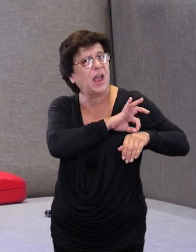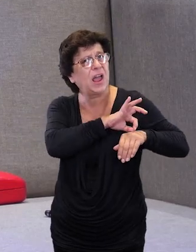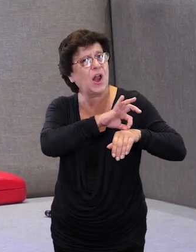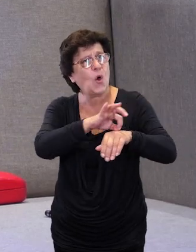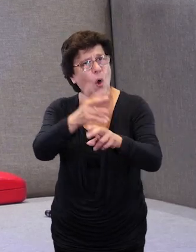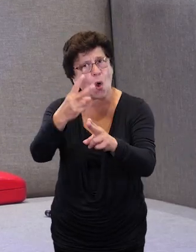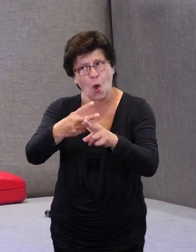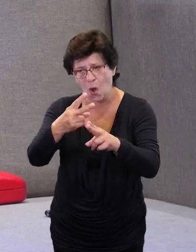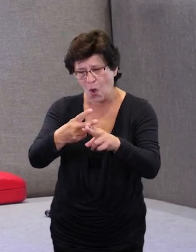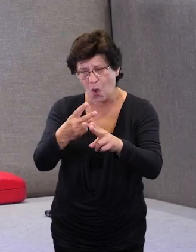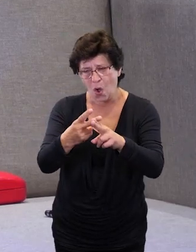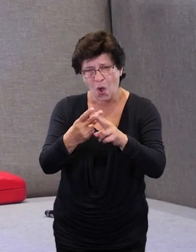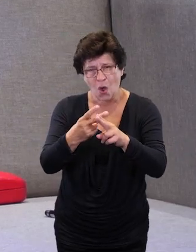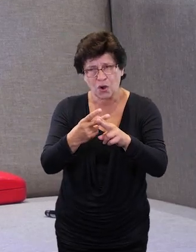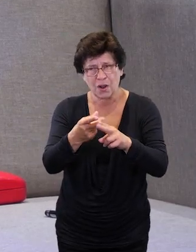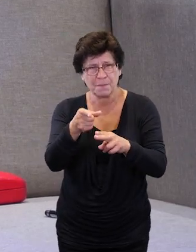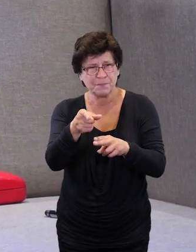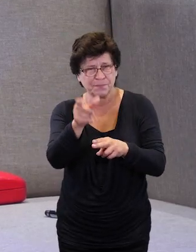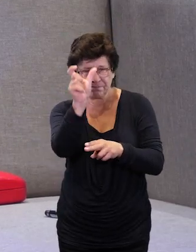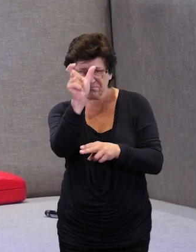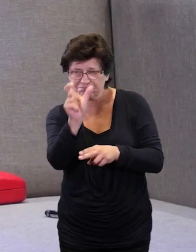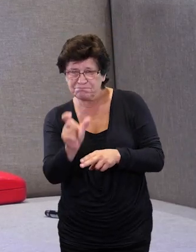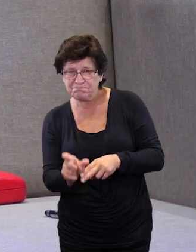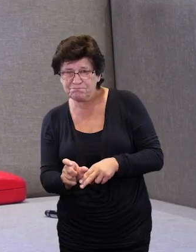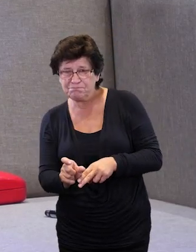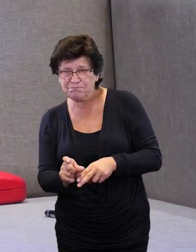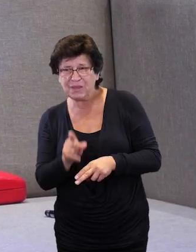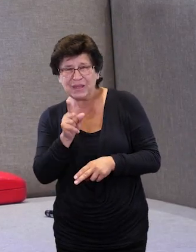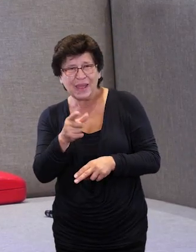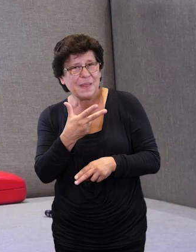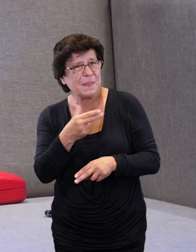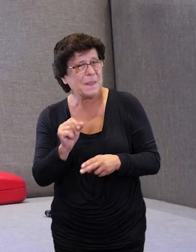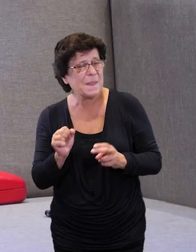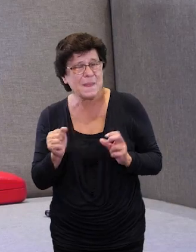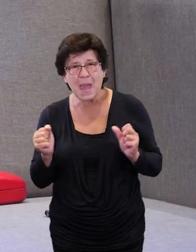inaczej mówiąc pacjenta, na to, żeby nie bał się niektórych metod,